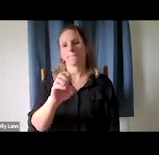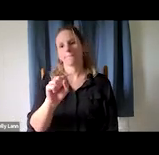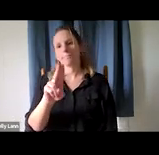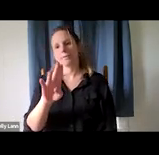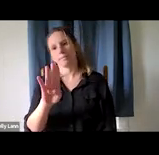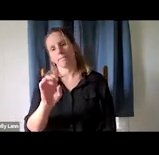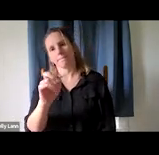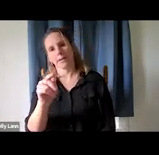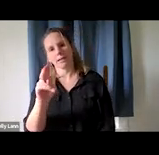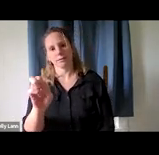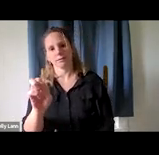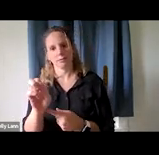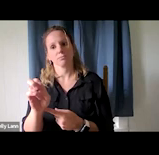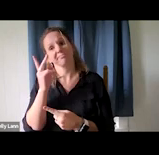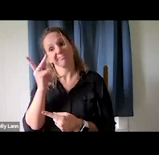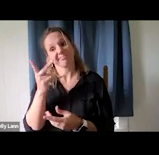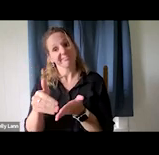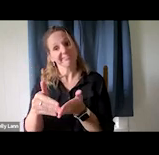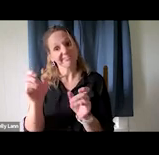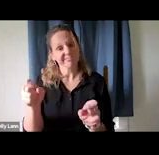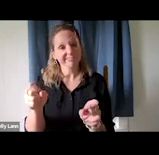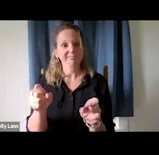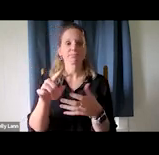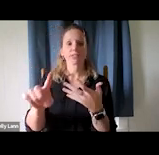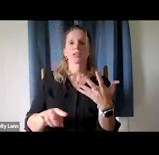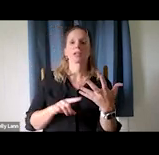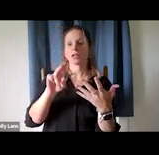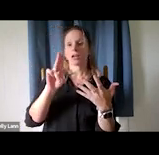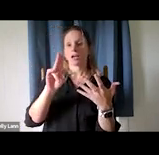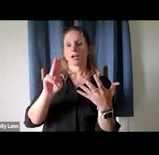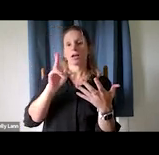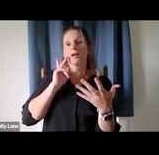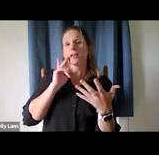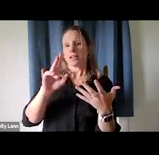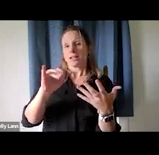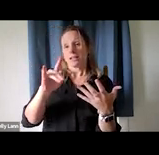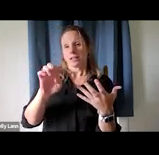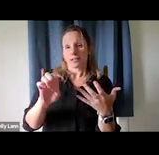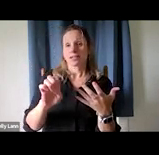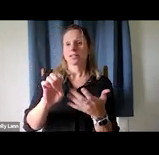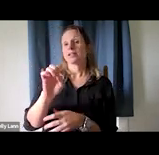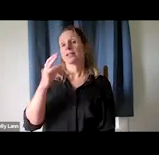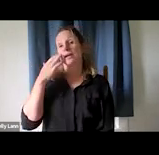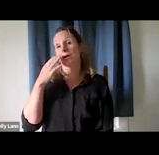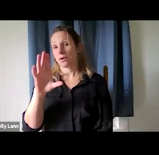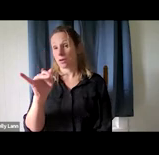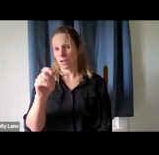lo cual sí vemos rutinariamente. Trastornos por consumo de nicotina, trastornos inducidos por la cafeína.